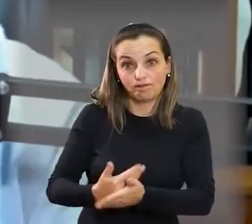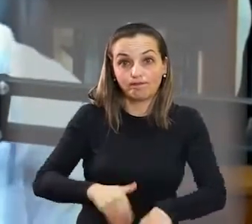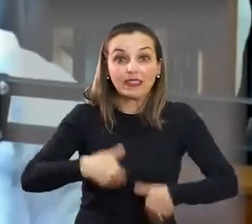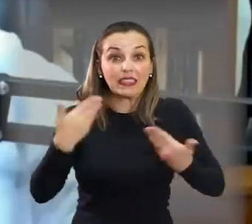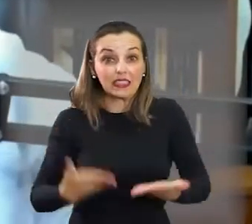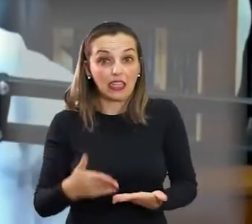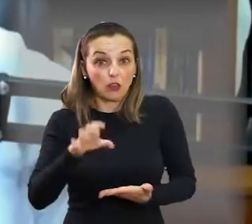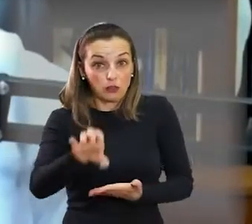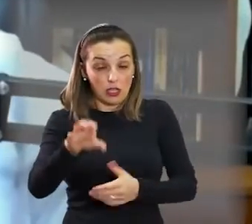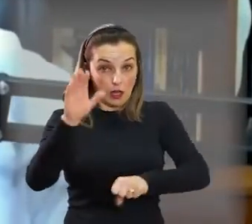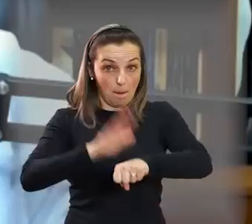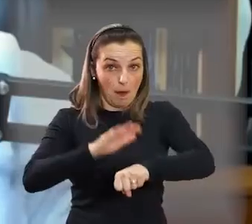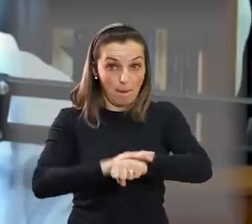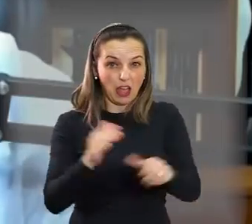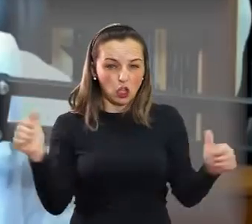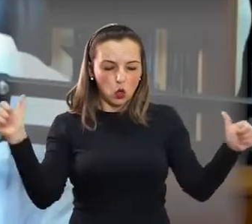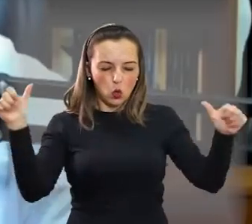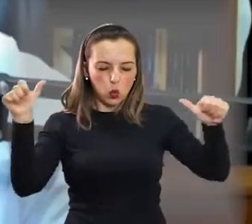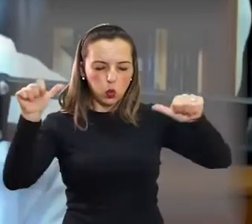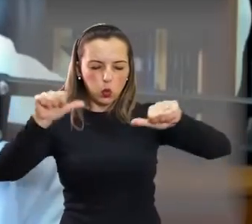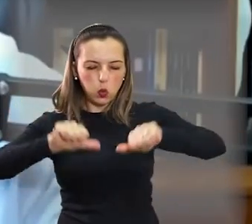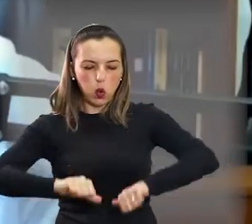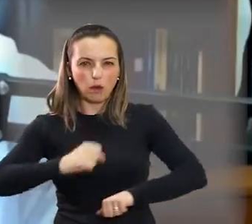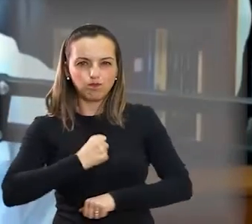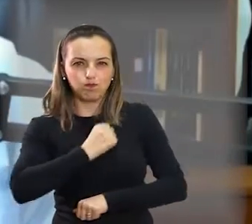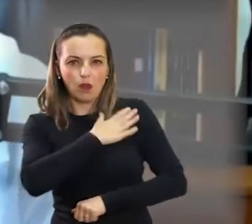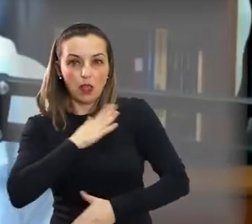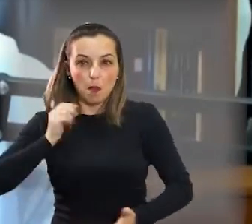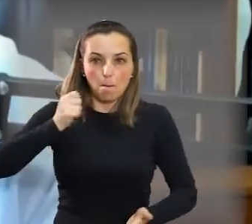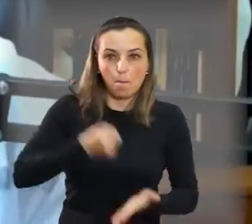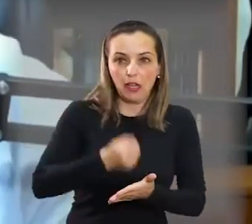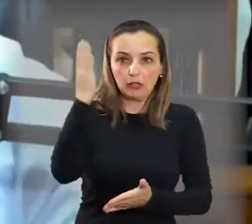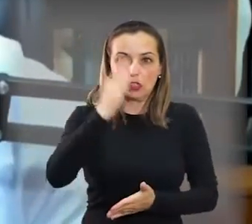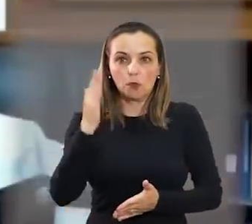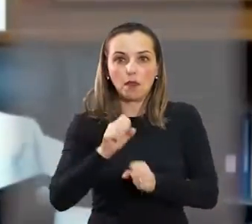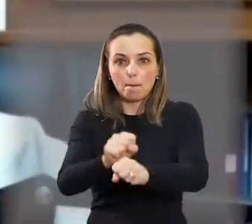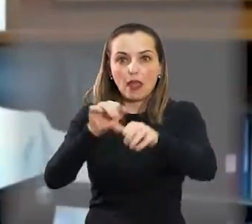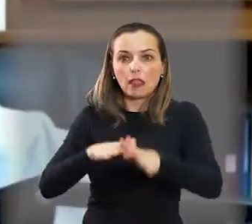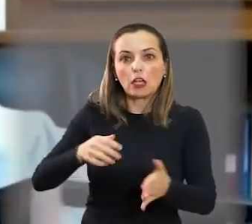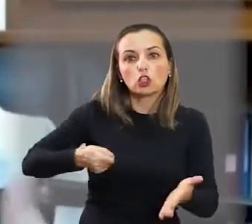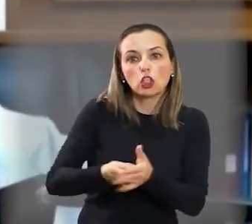o coração pulsante da democracia, desde os seus primórdios da democracia moderna. Ele se posicionou